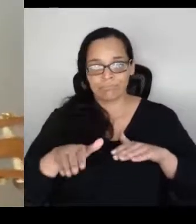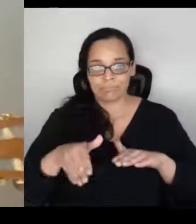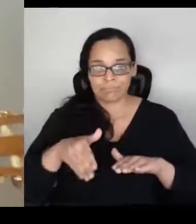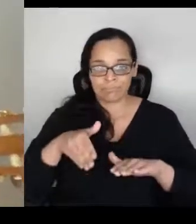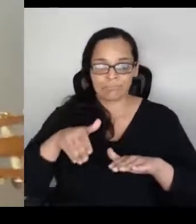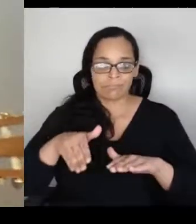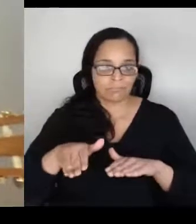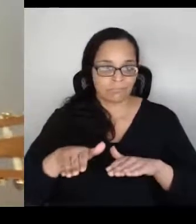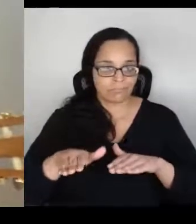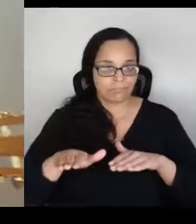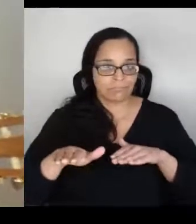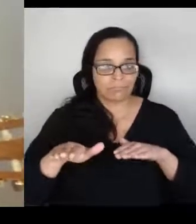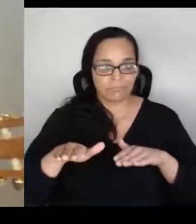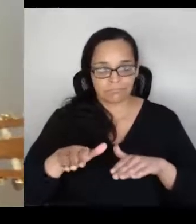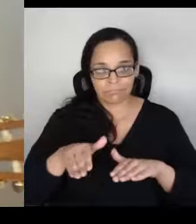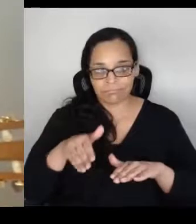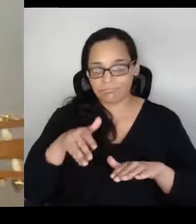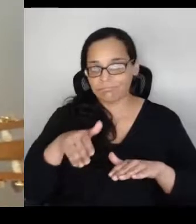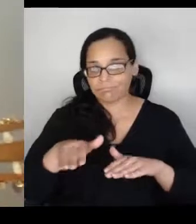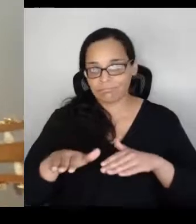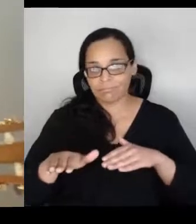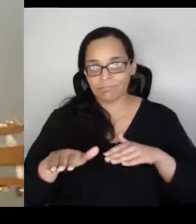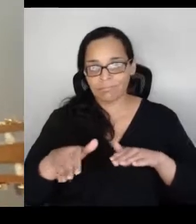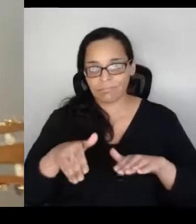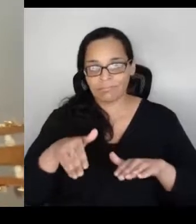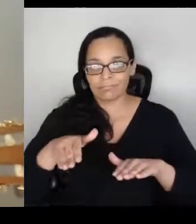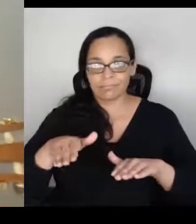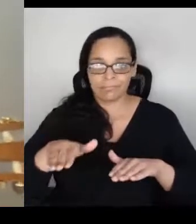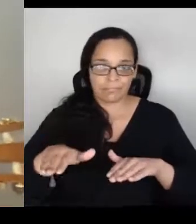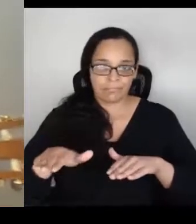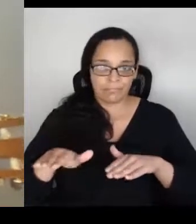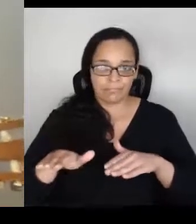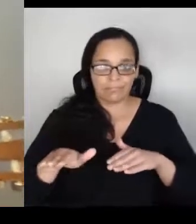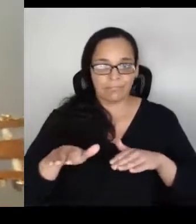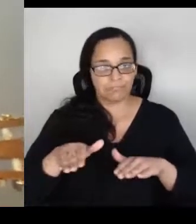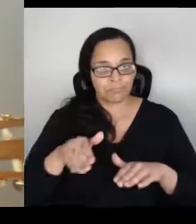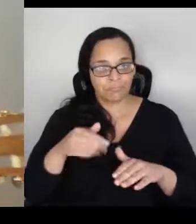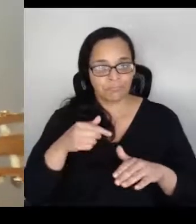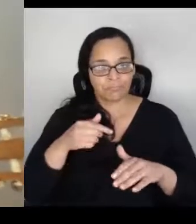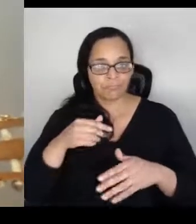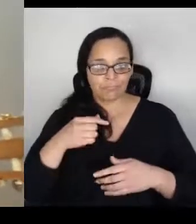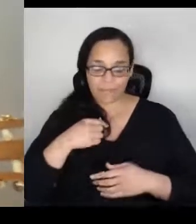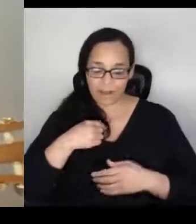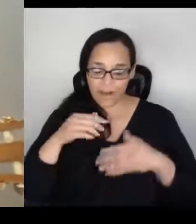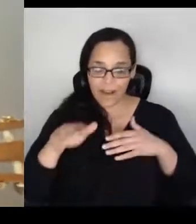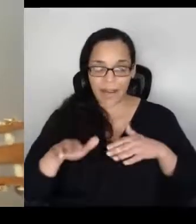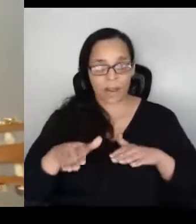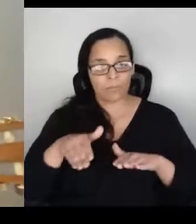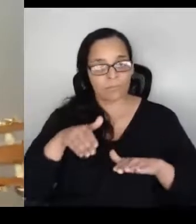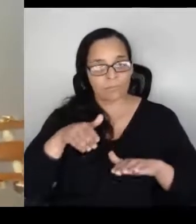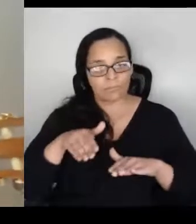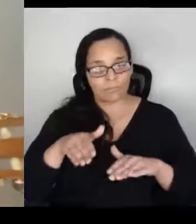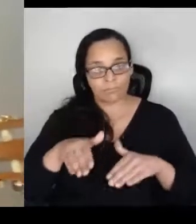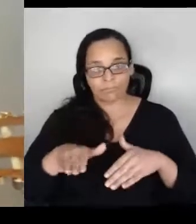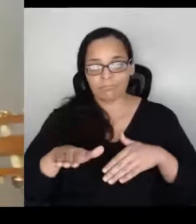Oh oh ooh Vou caminando voy caminando